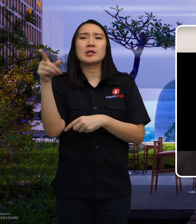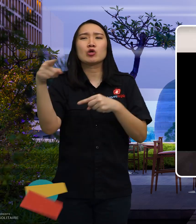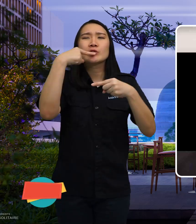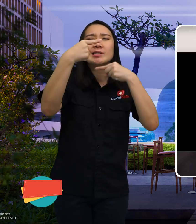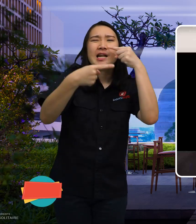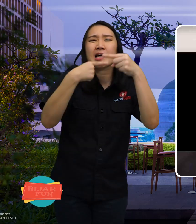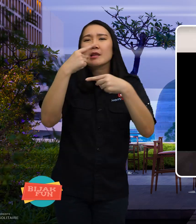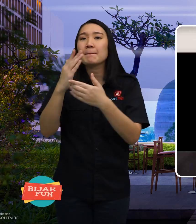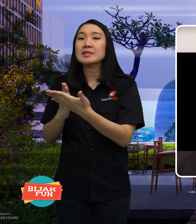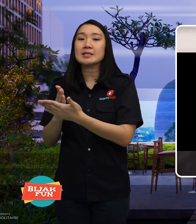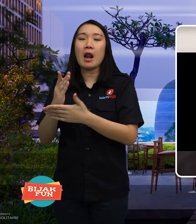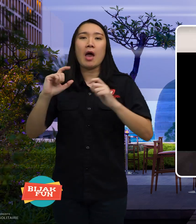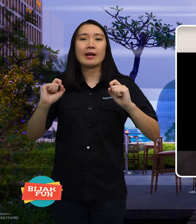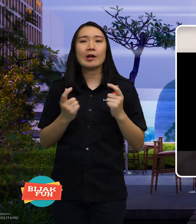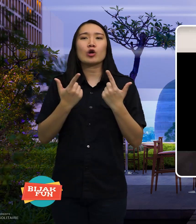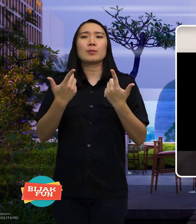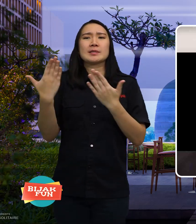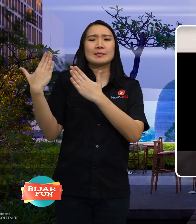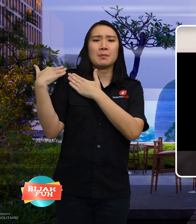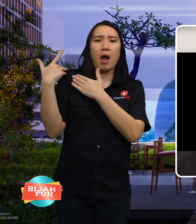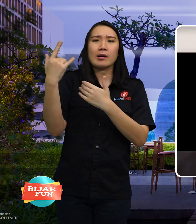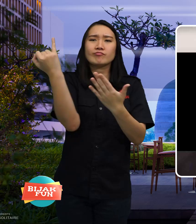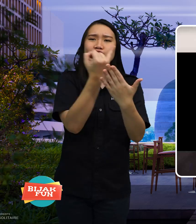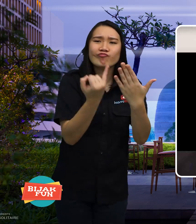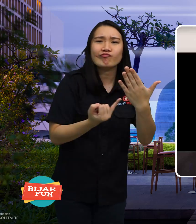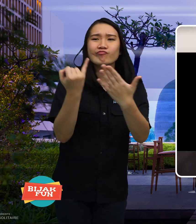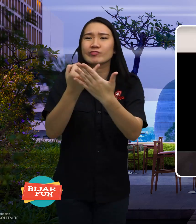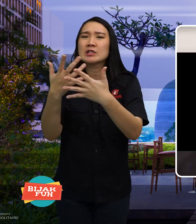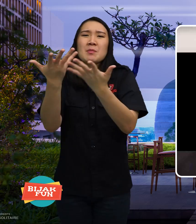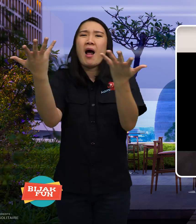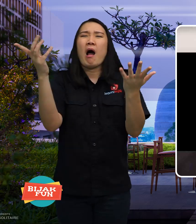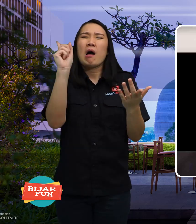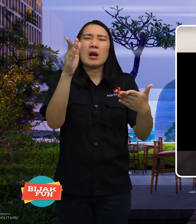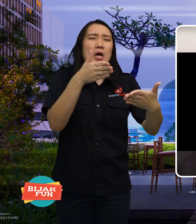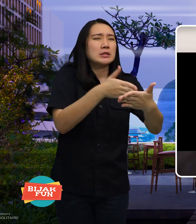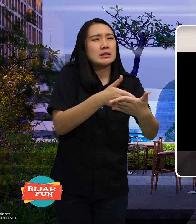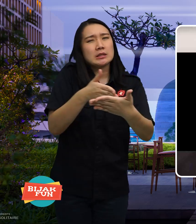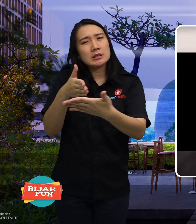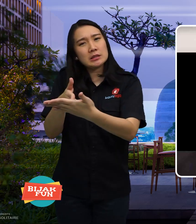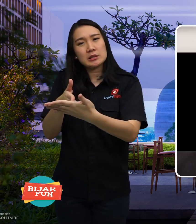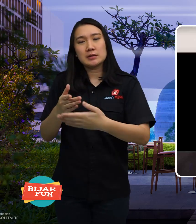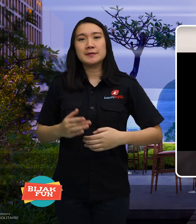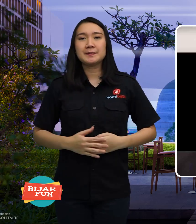Film ini menceritakan perjalanan hidupnya sebagai seniman yang di mana ada kendala.